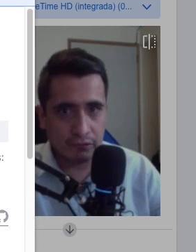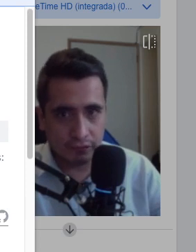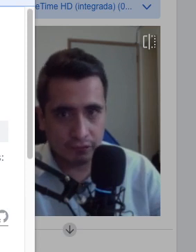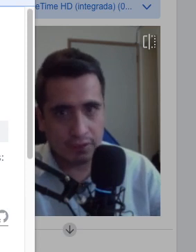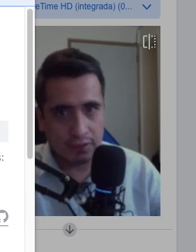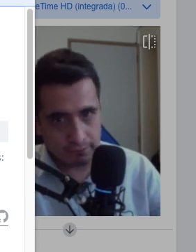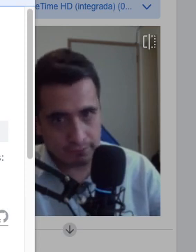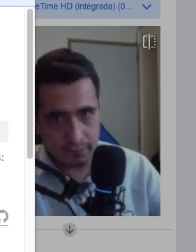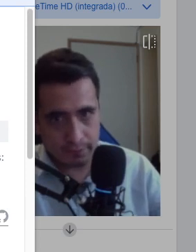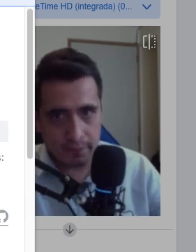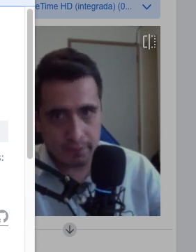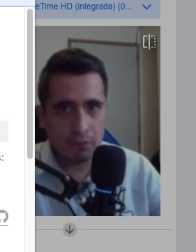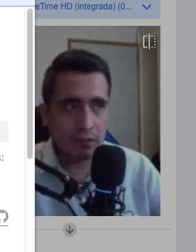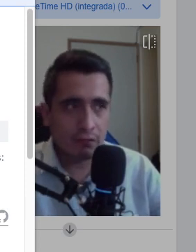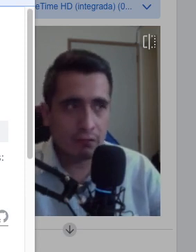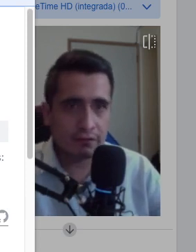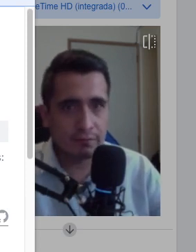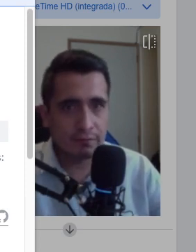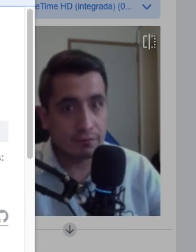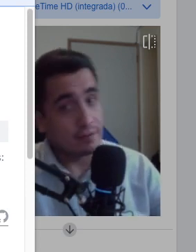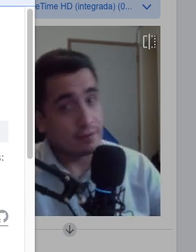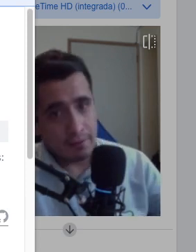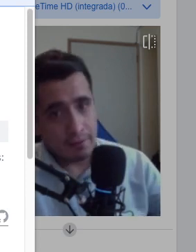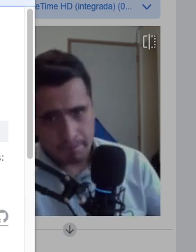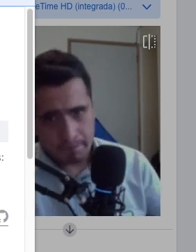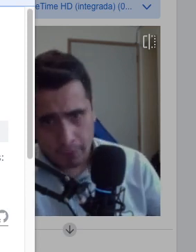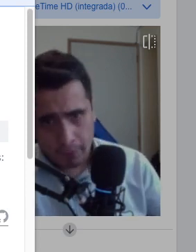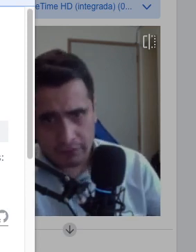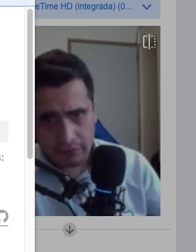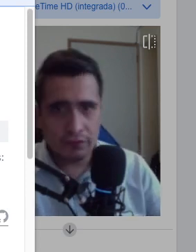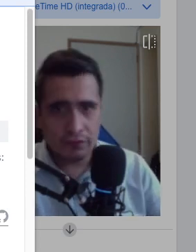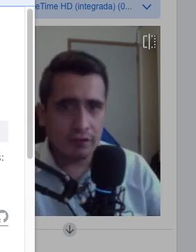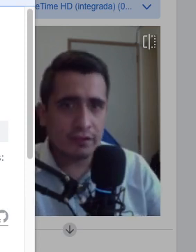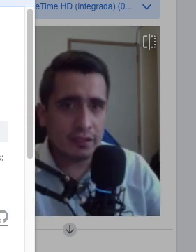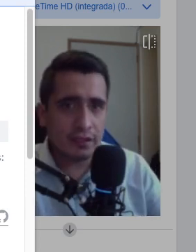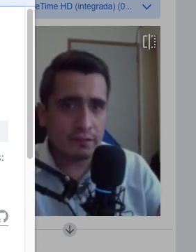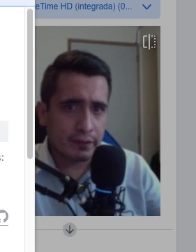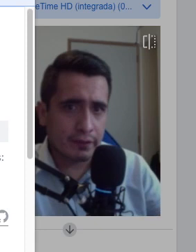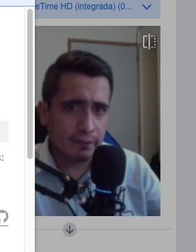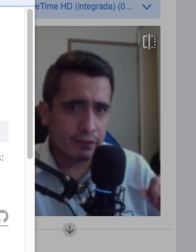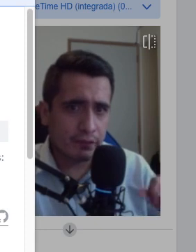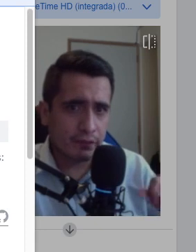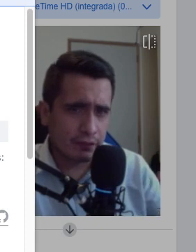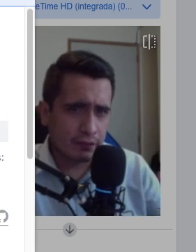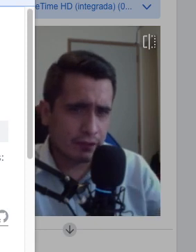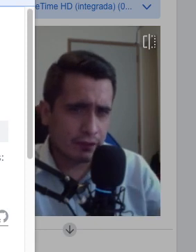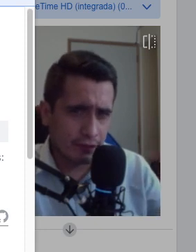que mejor que lo hagas en otras condiciones y por ejemplo tratándose de lo que envíes